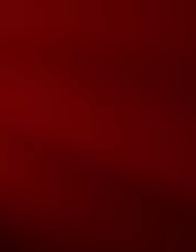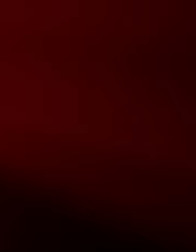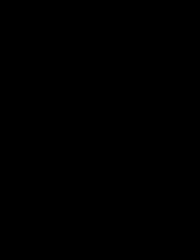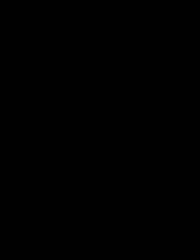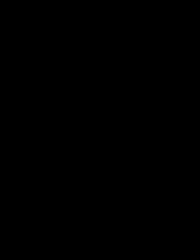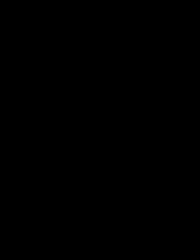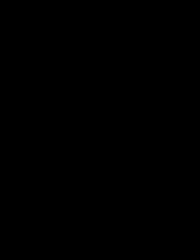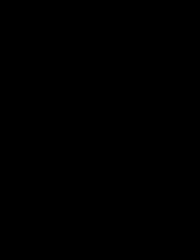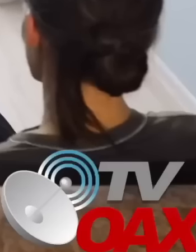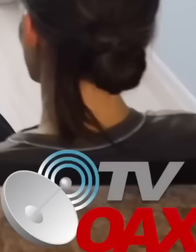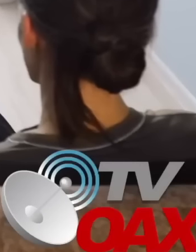[Música] [Aplausos]